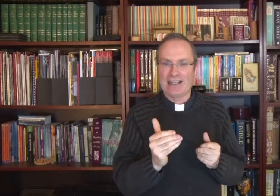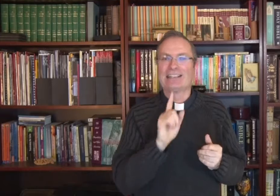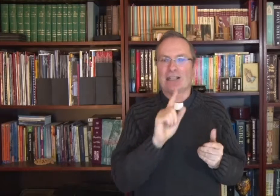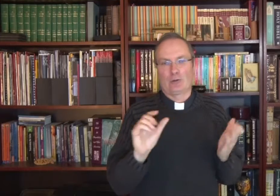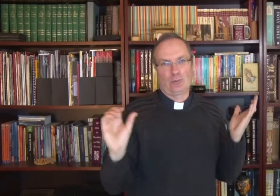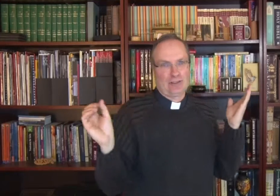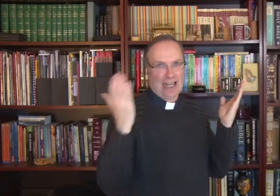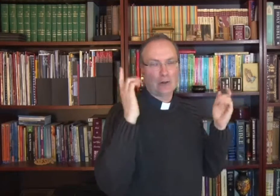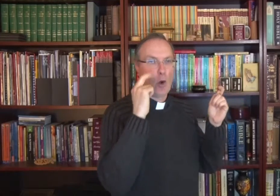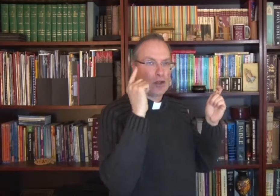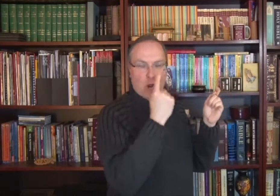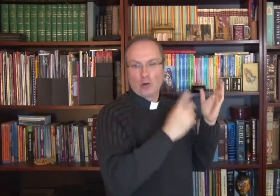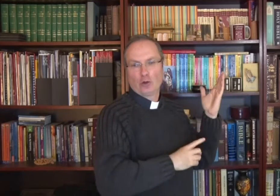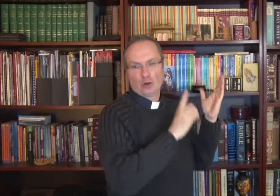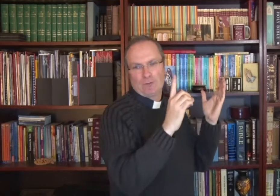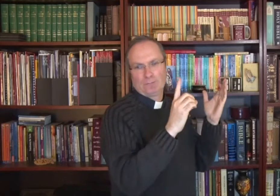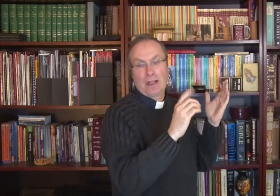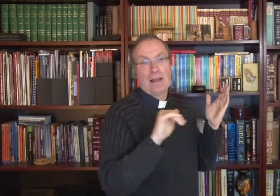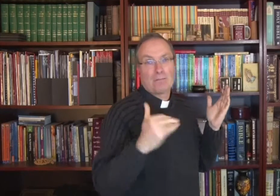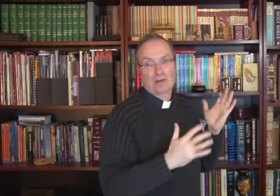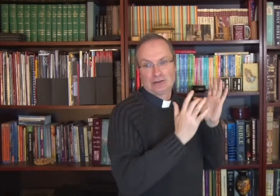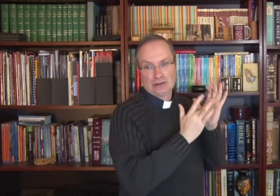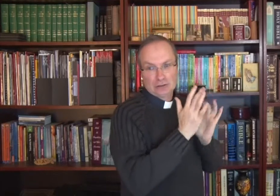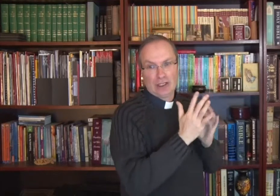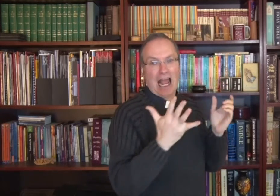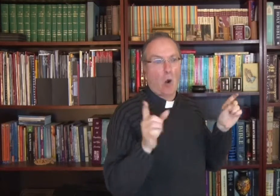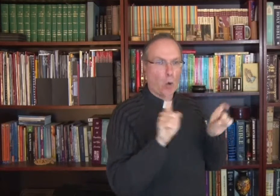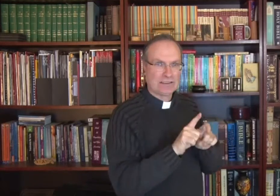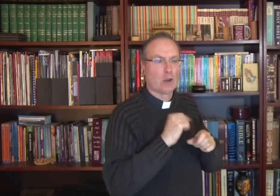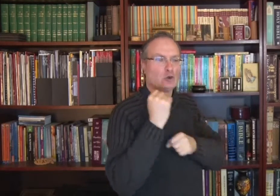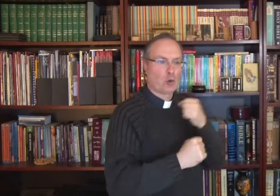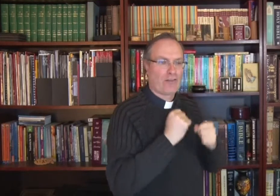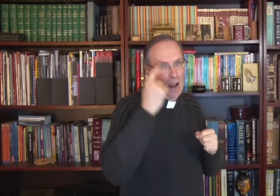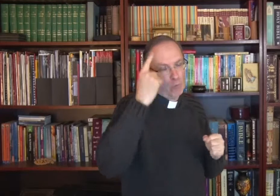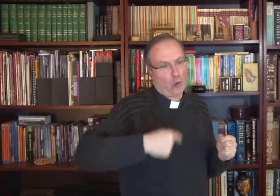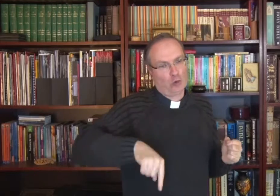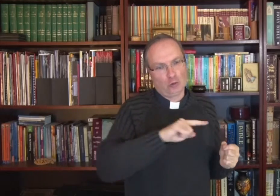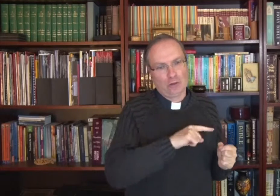c’est une grâce aux yeux de Dieu. Parce que Jésus a aussi souffert pour nous,